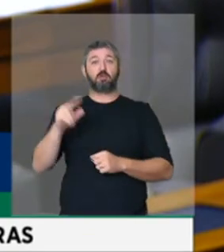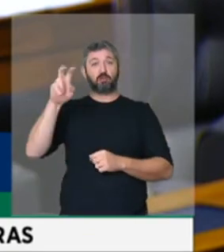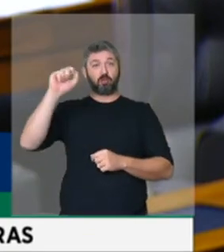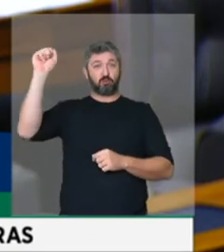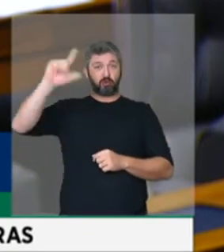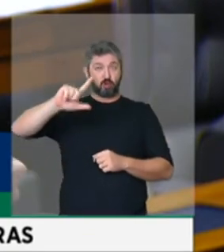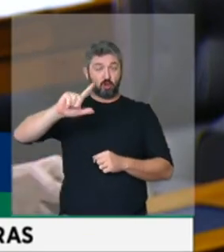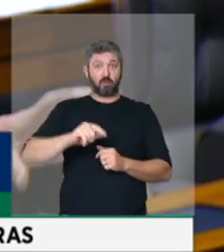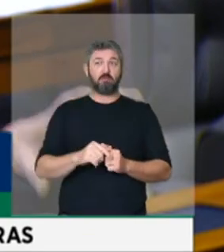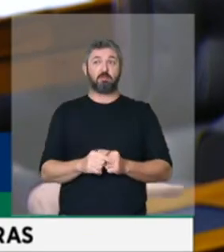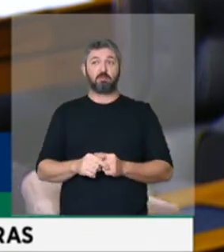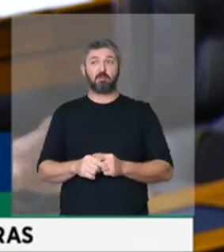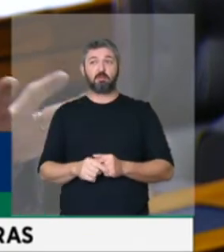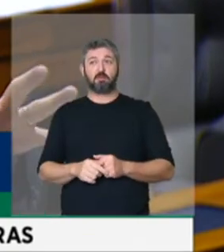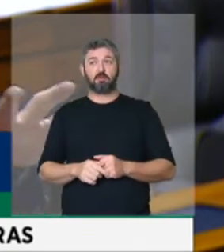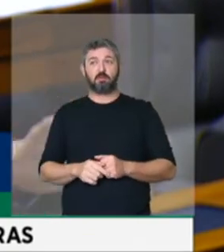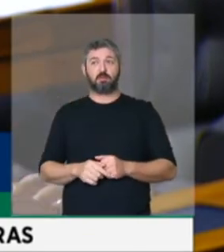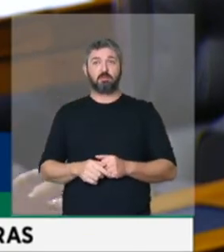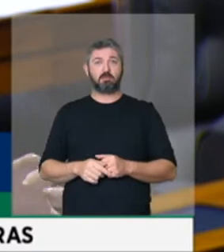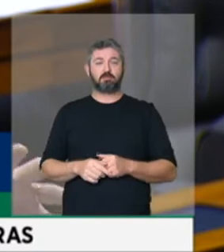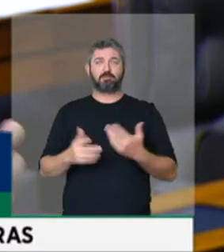NAÇÕES... ELE TEM ESTRUTURA... CAPACIDADE DE TER ENERGIA EM TODAS AS ÁREAS. DA